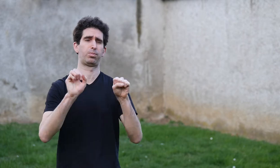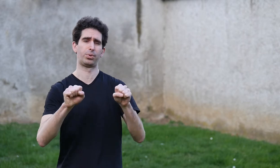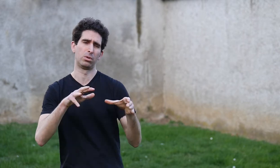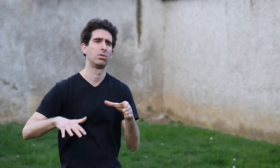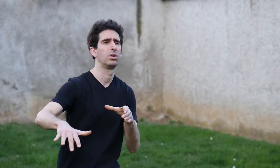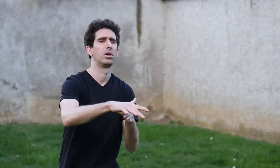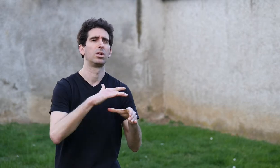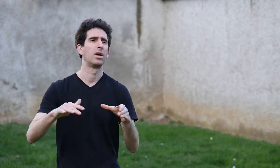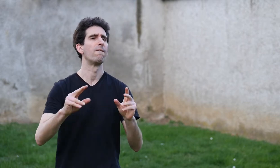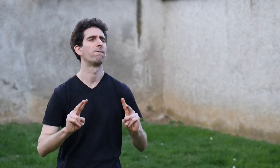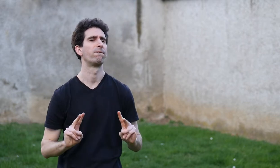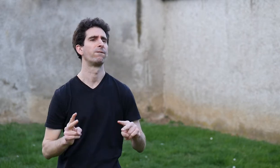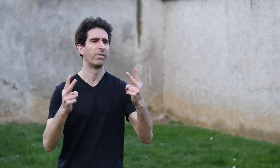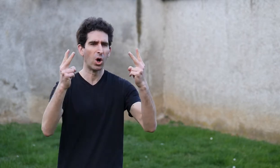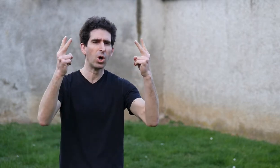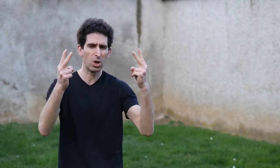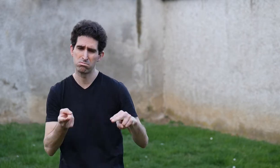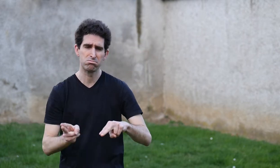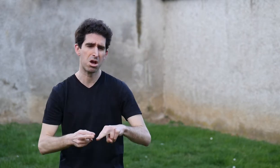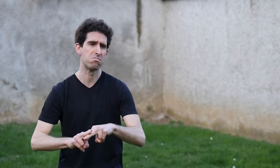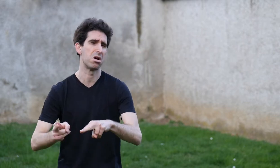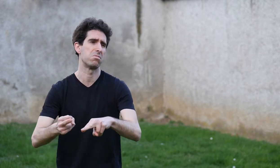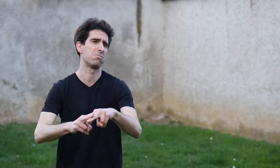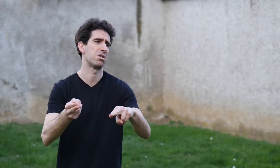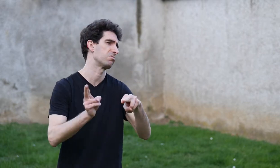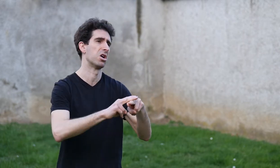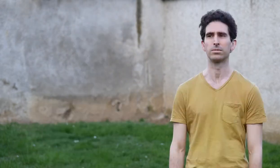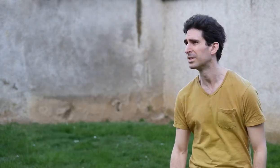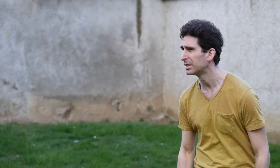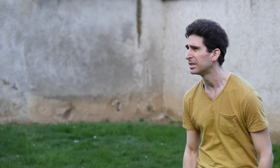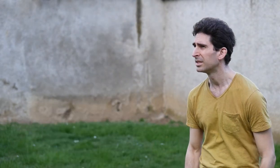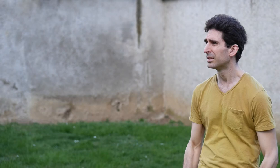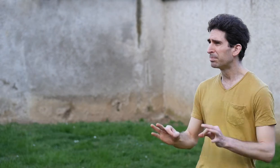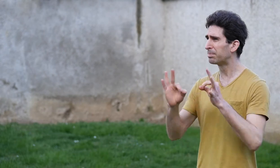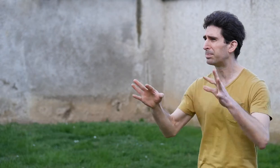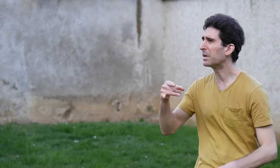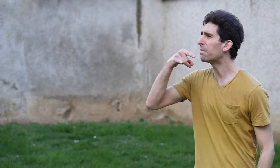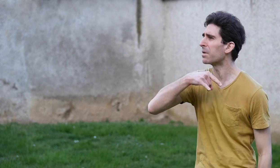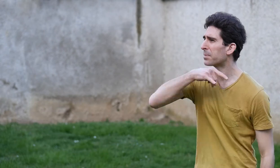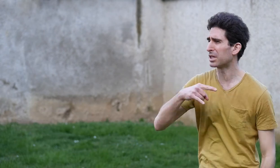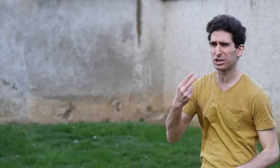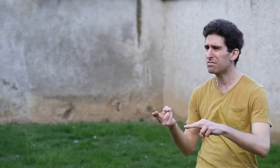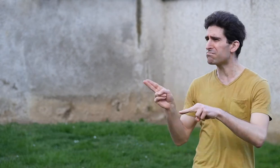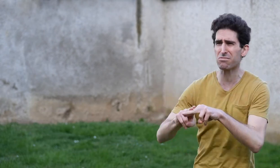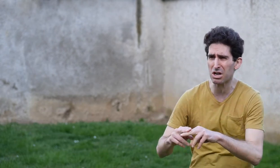Ils provoquent la mort des êtres vivants. Comme les vampires, je vais mourir !